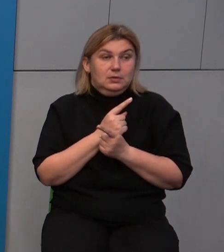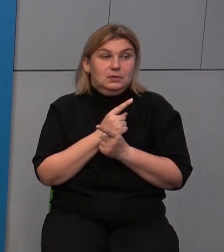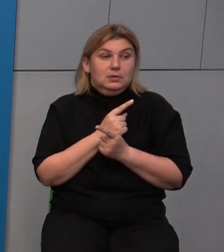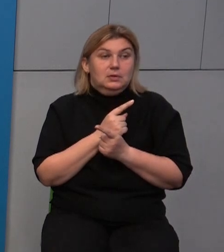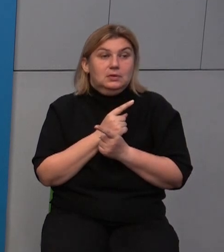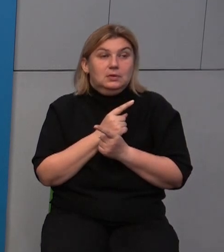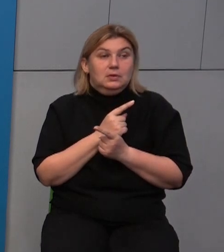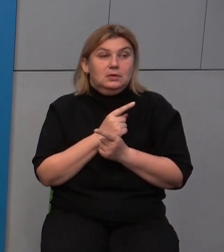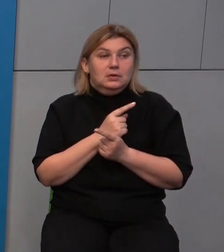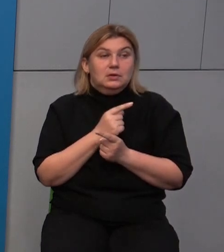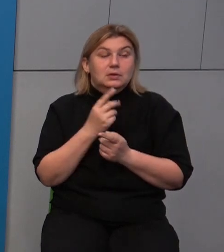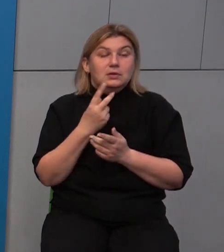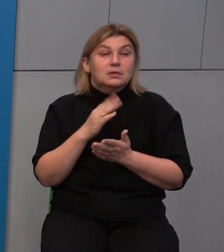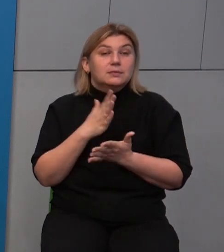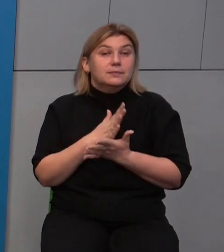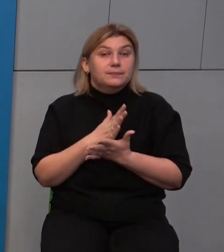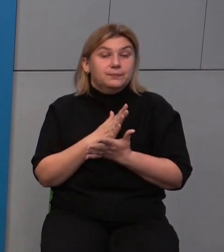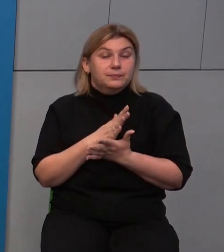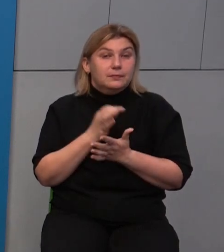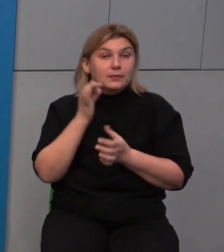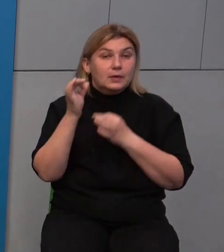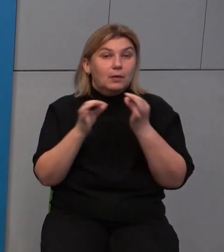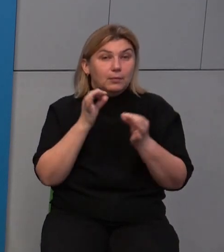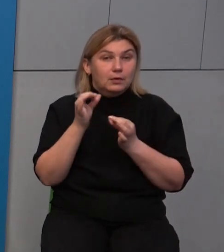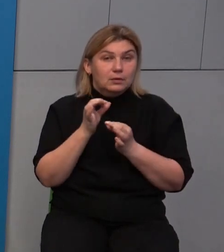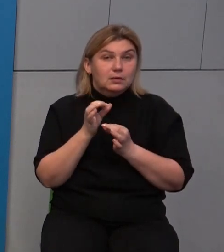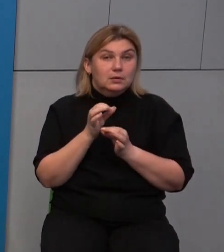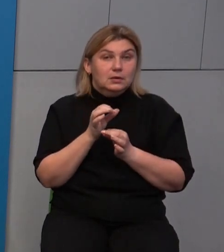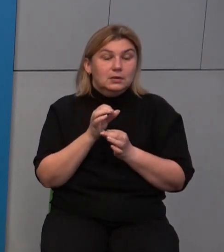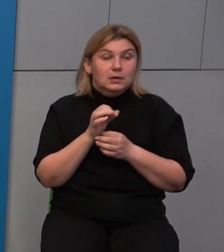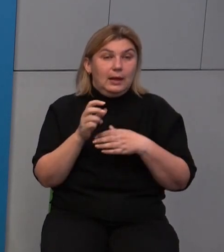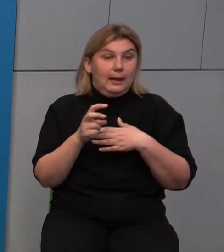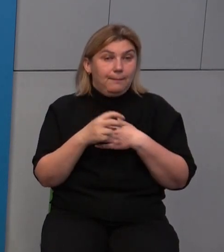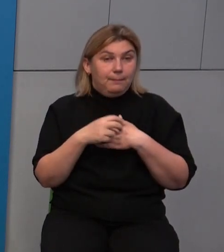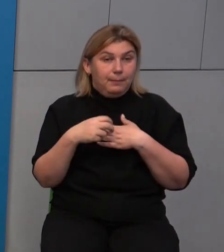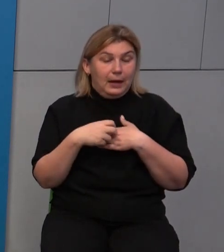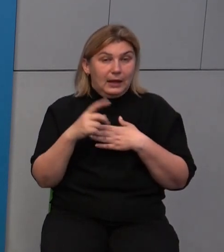że nie tylko ta opowieść dla badaczy Lema jest istotna,